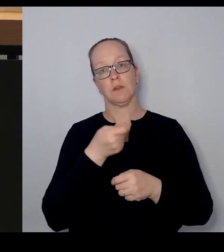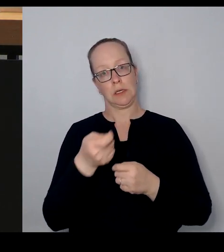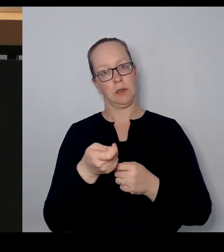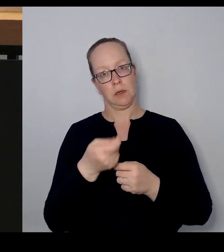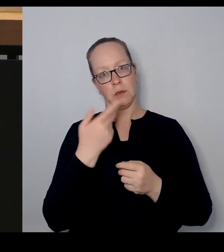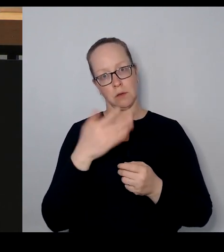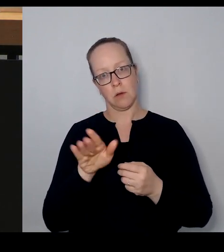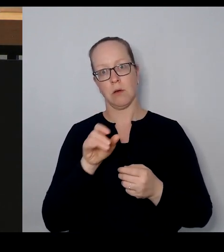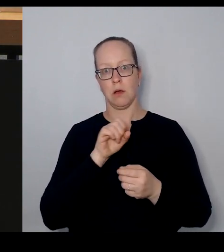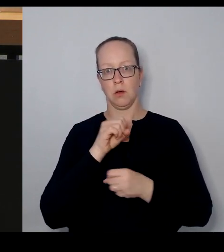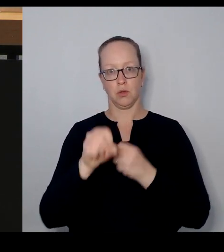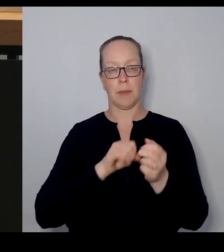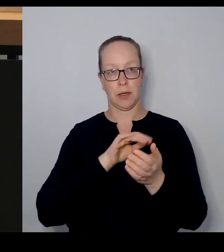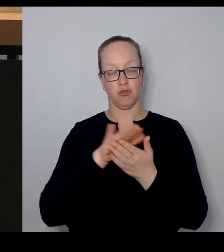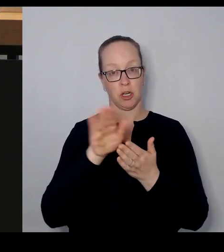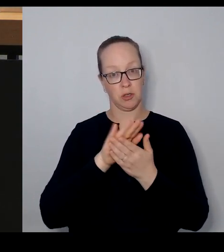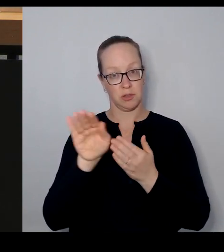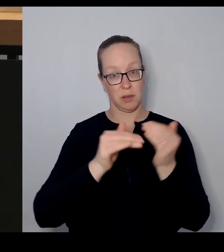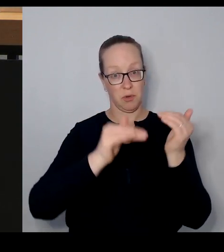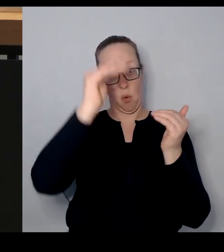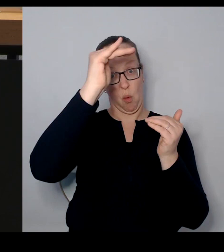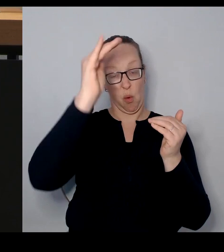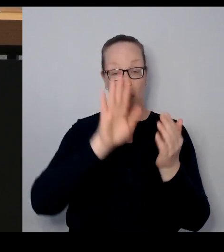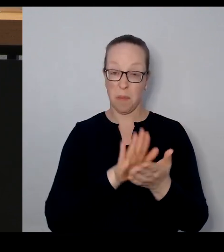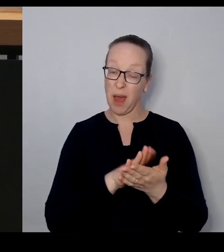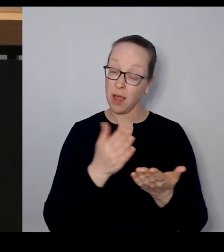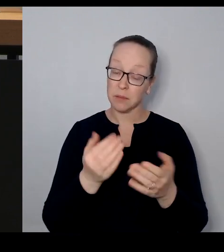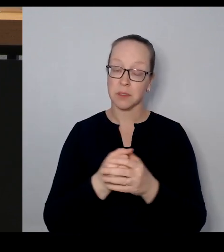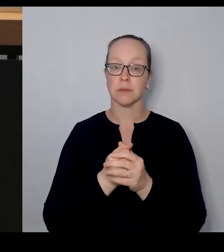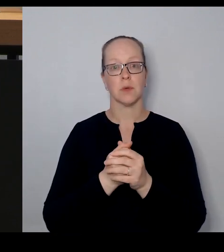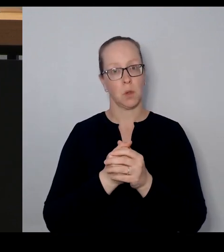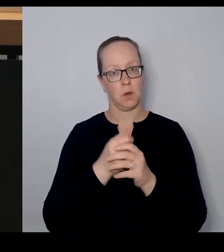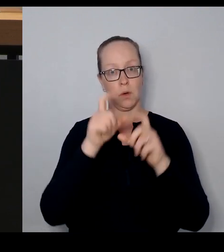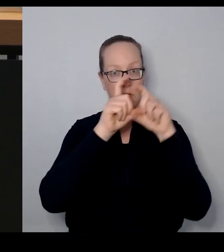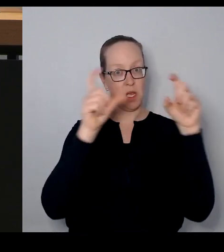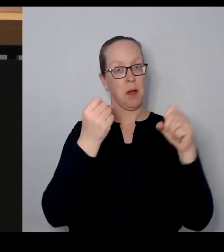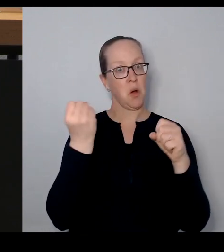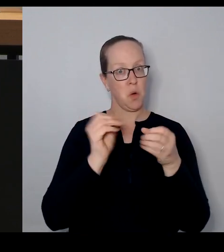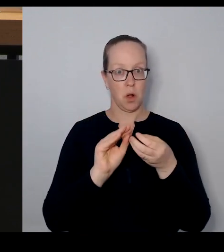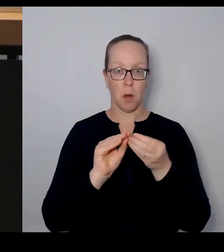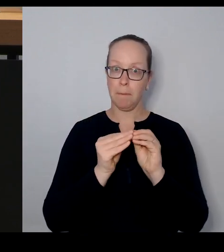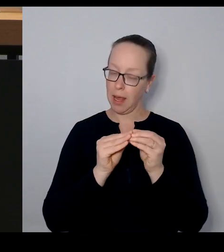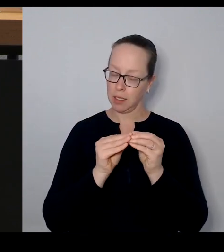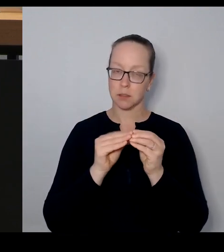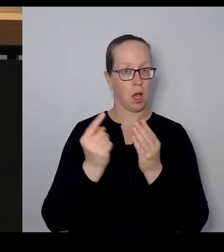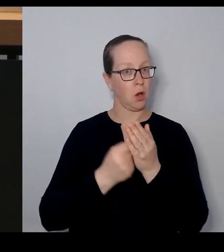und die Herausforderungen, die damit zu tun haben. Und wir haben natürlich mit der Regierungsübernahme vor einem Jahr